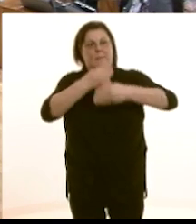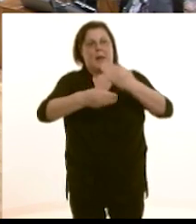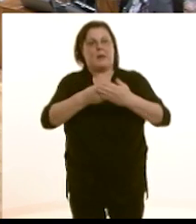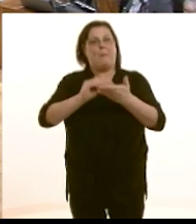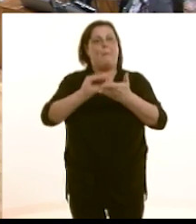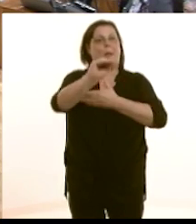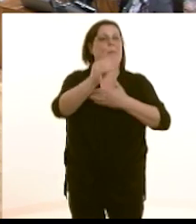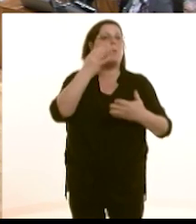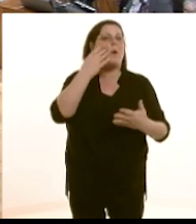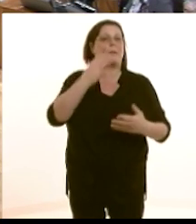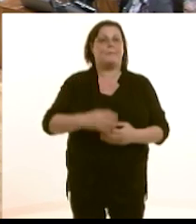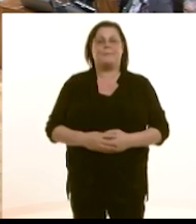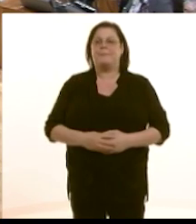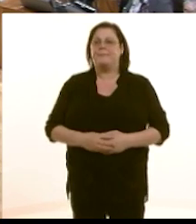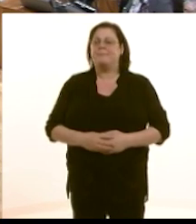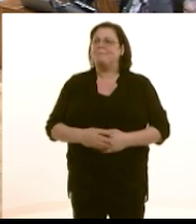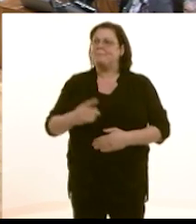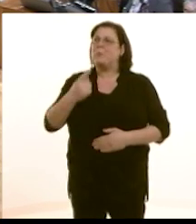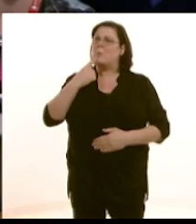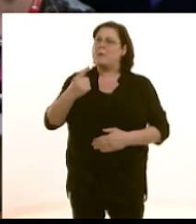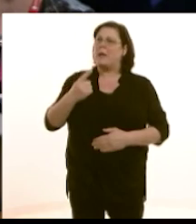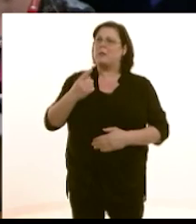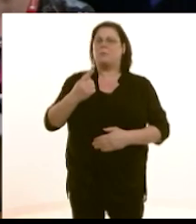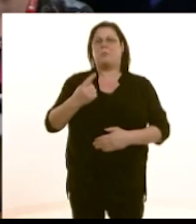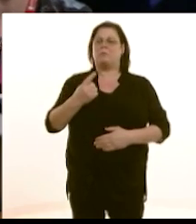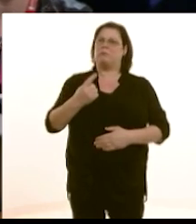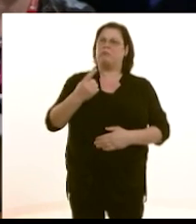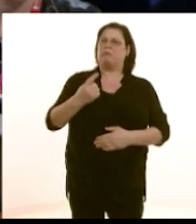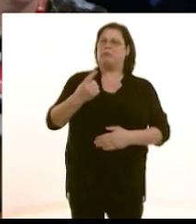Llyr Gruffydd: Fel rych chi wedi dweud, mae chwarter ffermwyr Cymru yn dal i aros. Rwyín